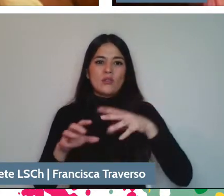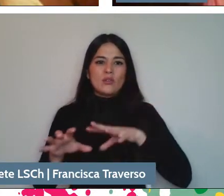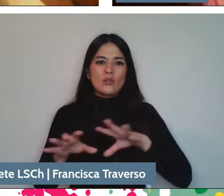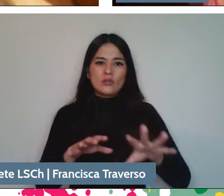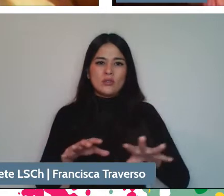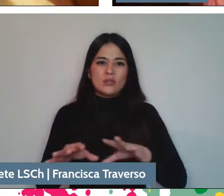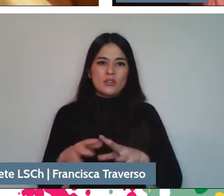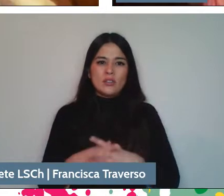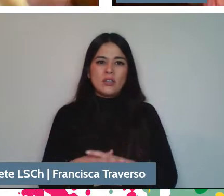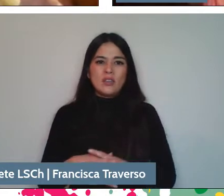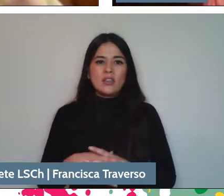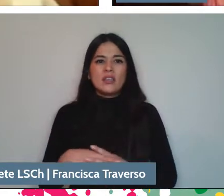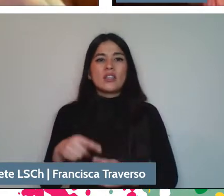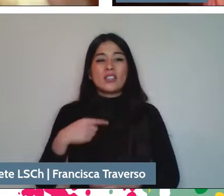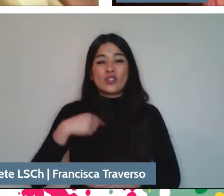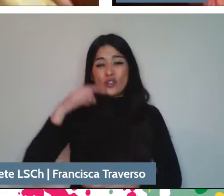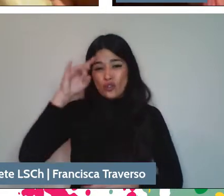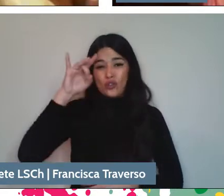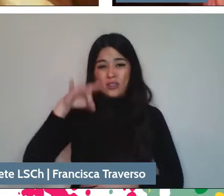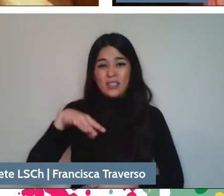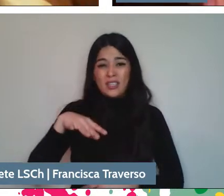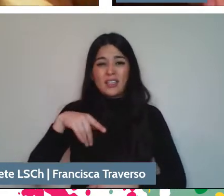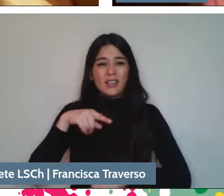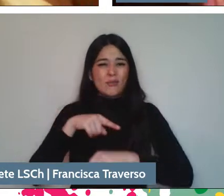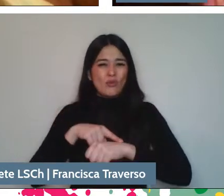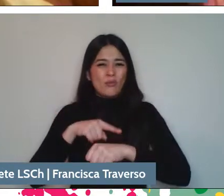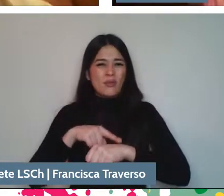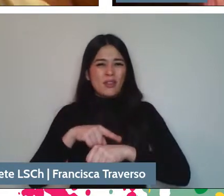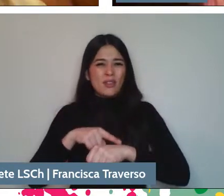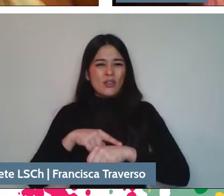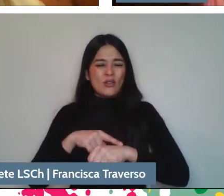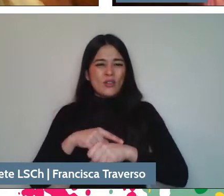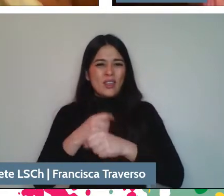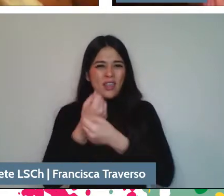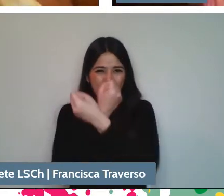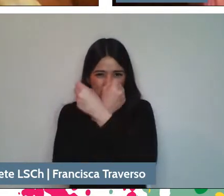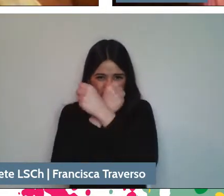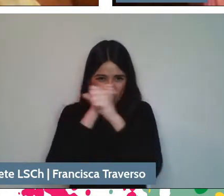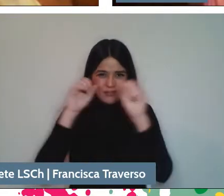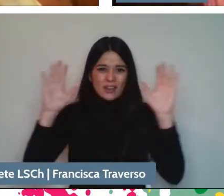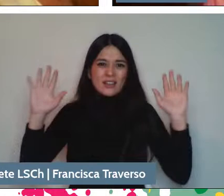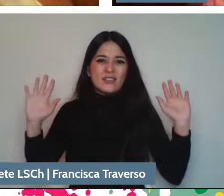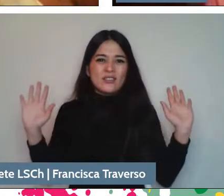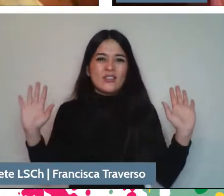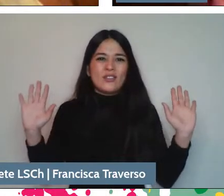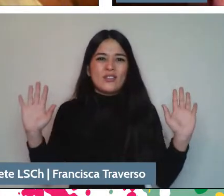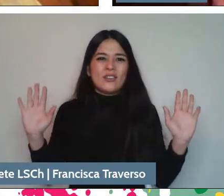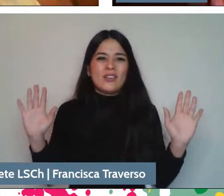que yo sé que estamos en el momento luminoso de la liberación, pero no quiero no decirlo.